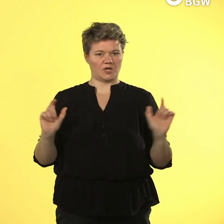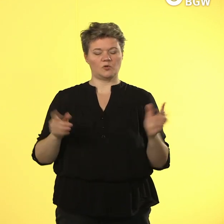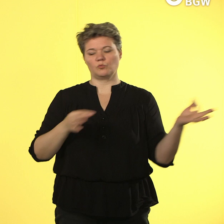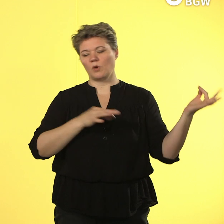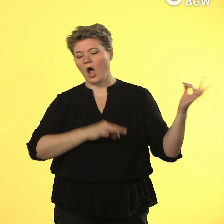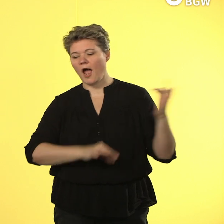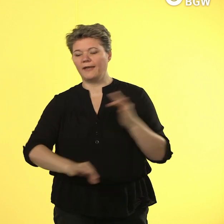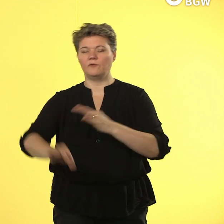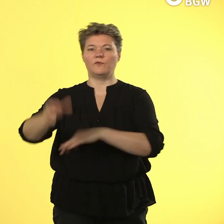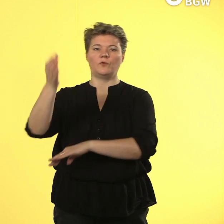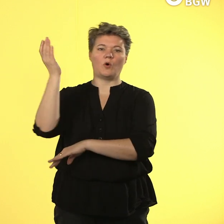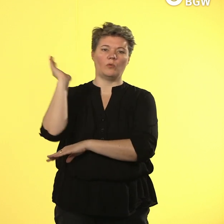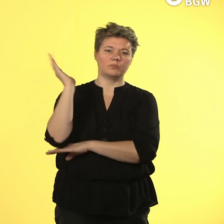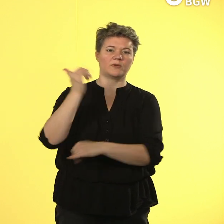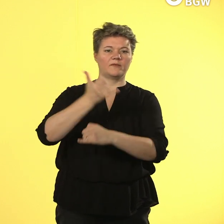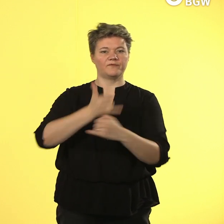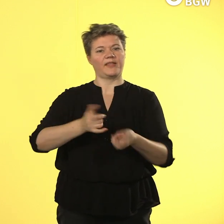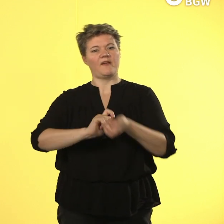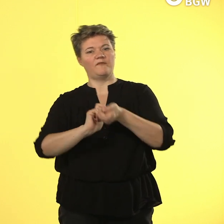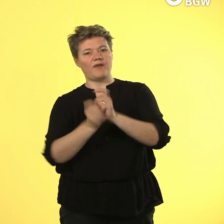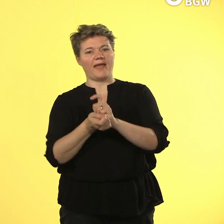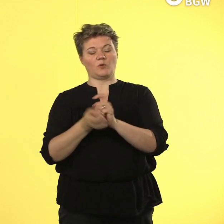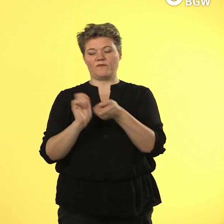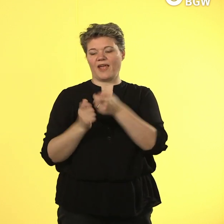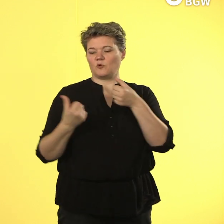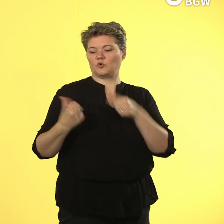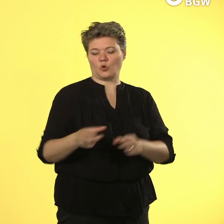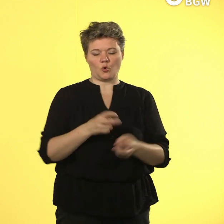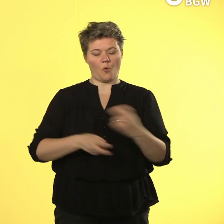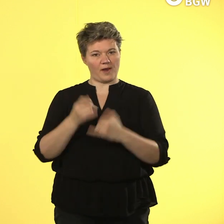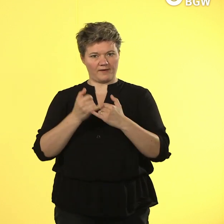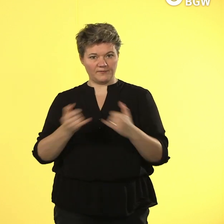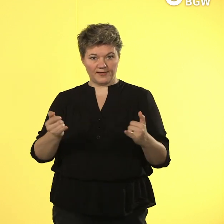Und Sie seien, angenommen, vielfältig gestresst.